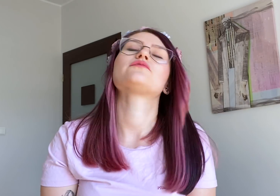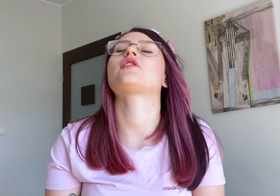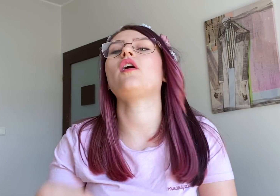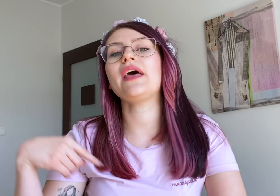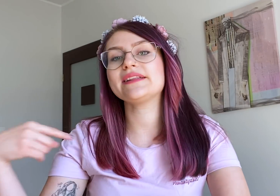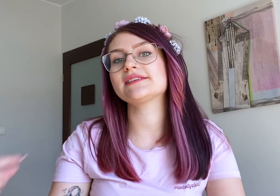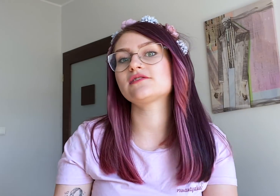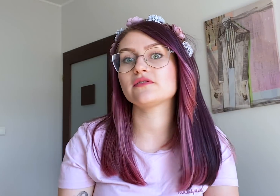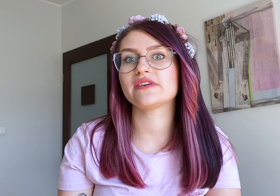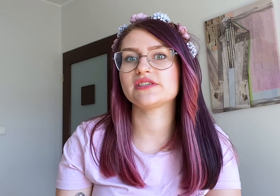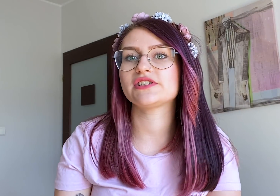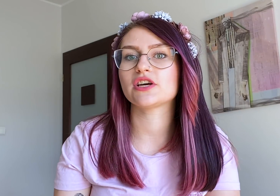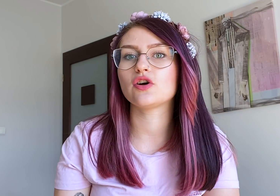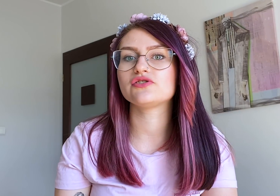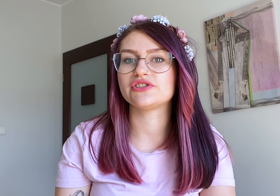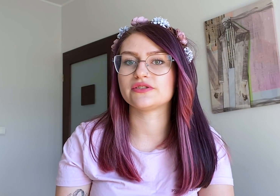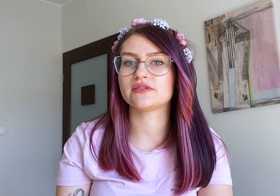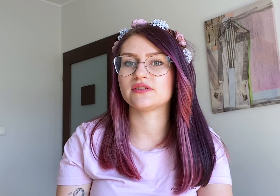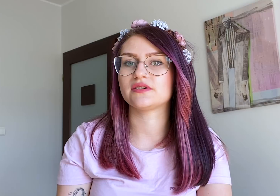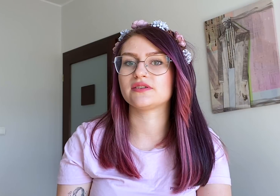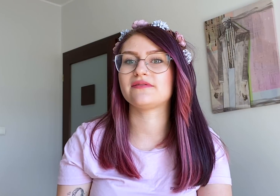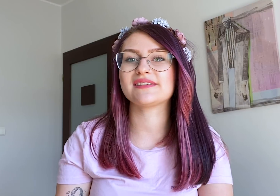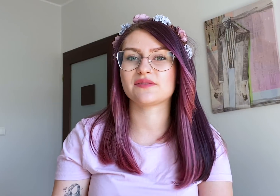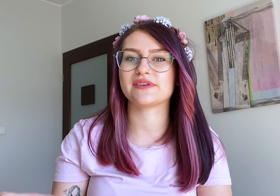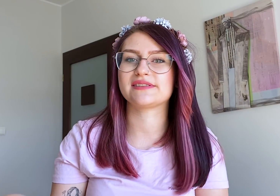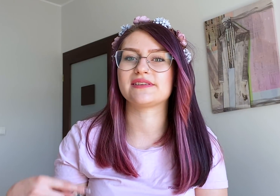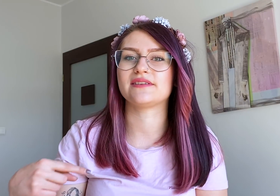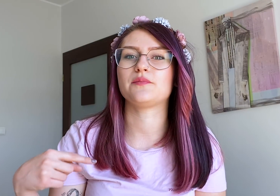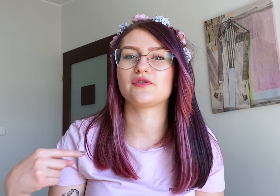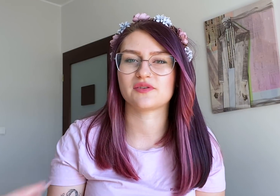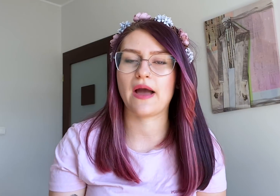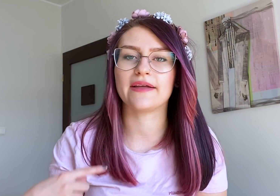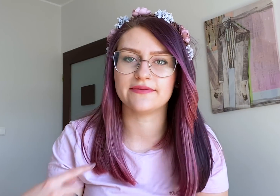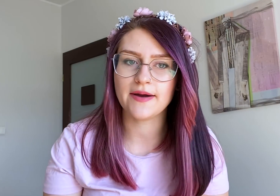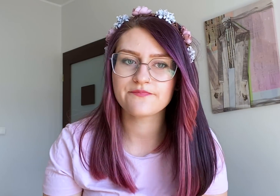Kolejne 120 godzin, dwa semestry, poziom A2.